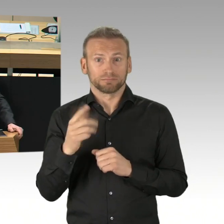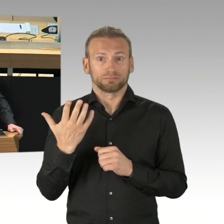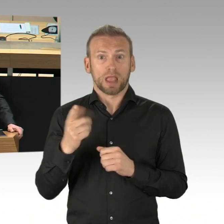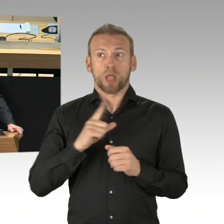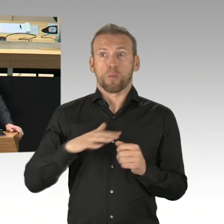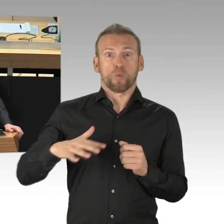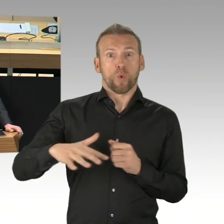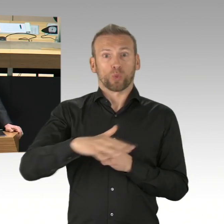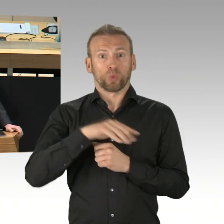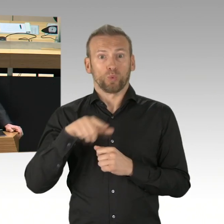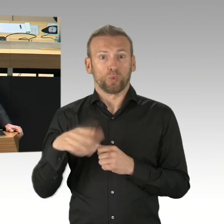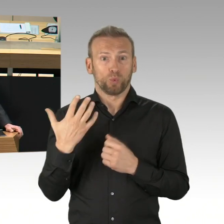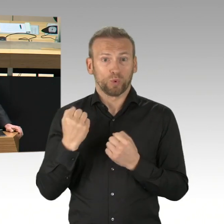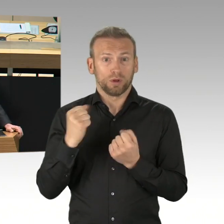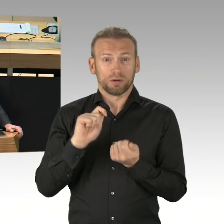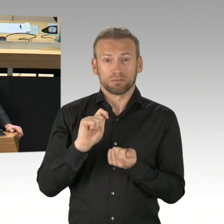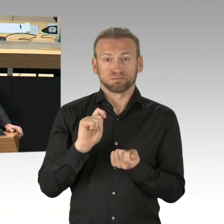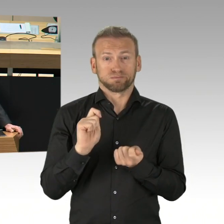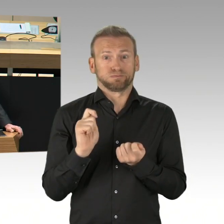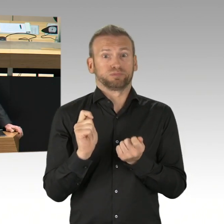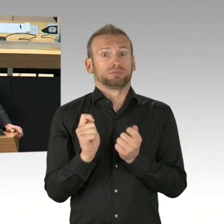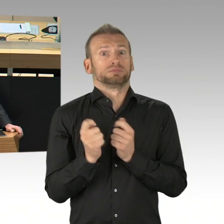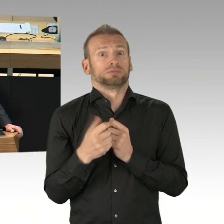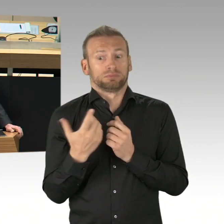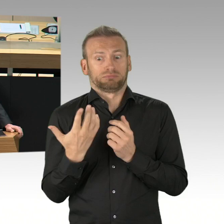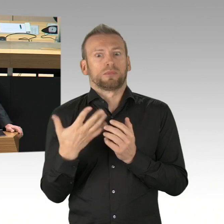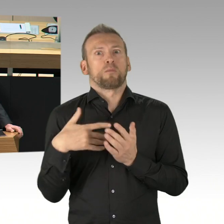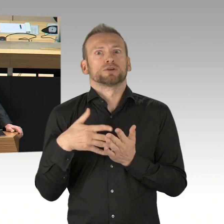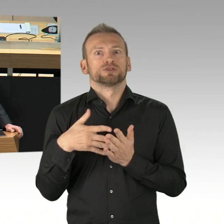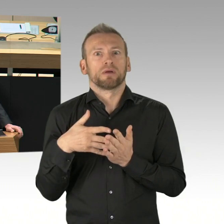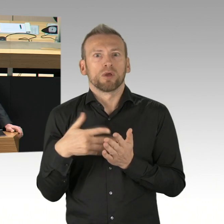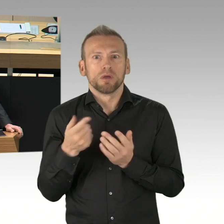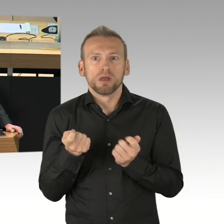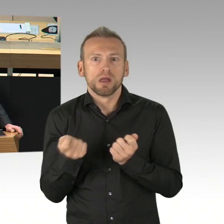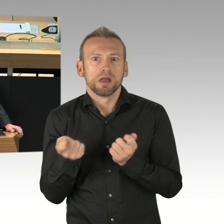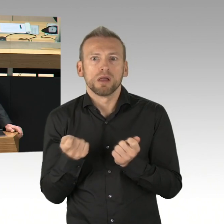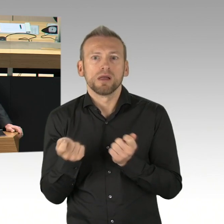Und meine Damen und Herren, ich weise auch darauf hin,